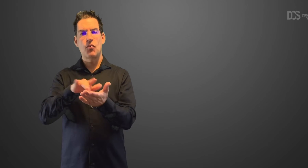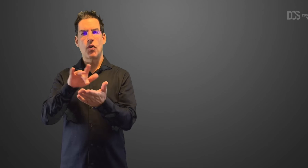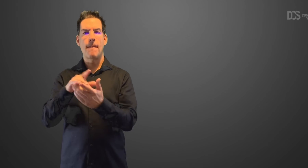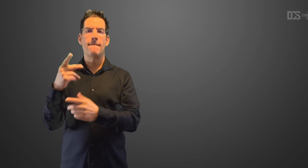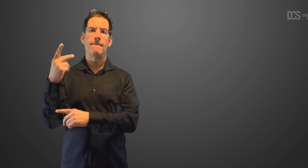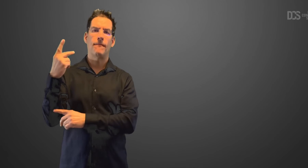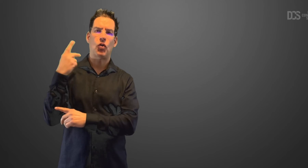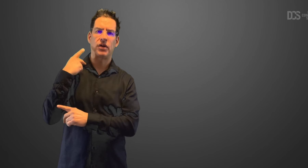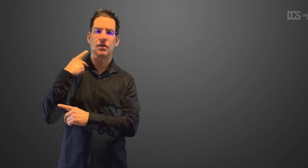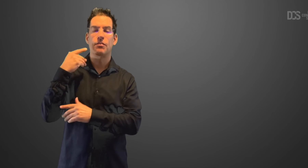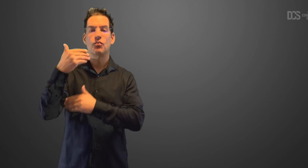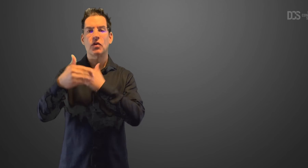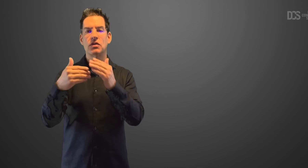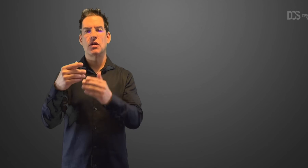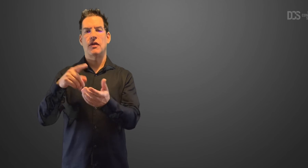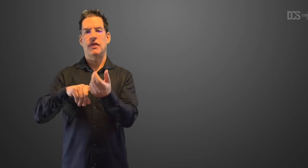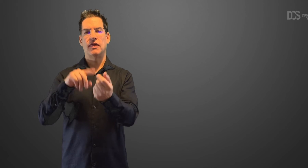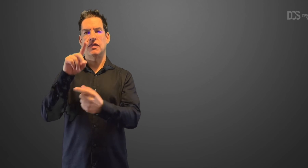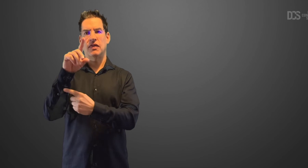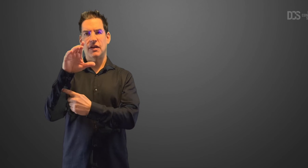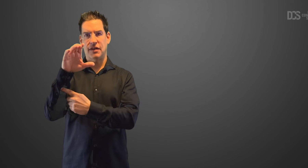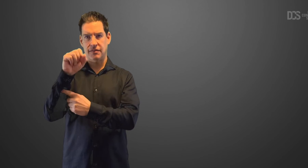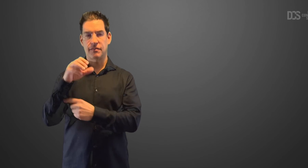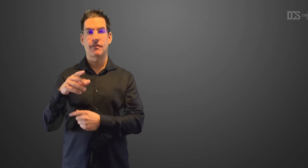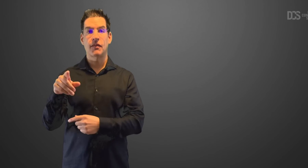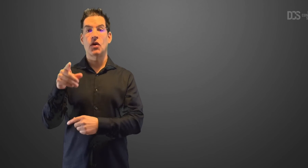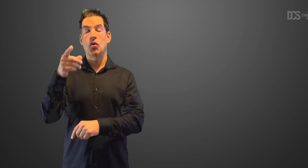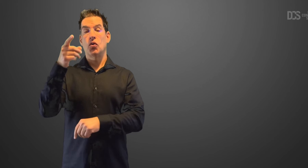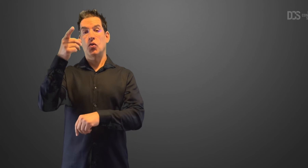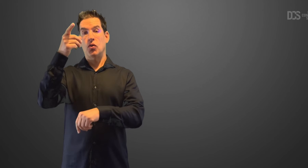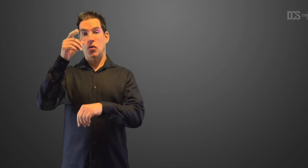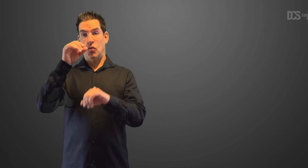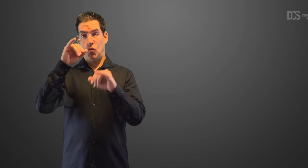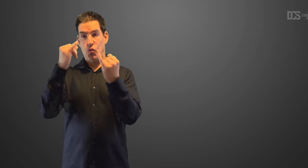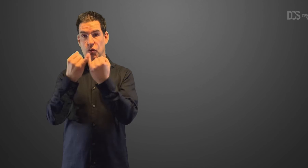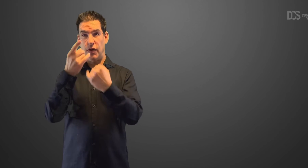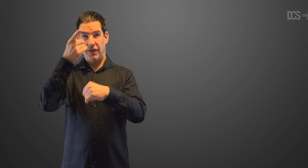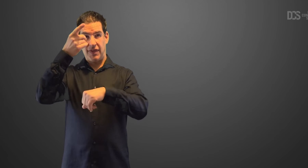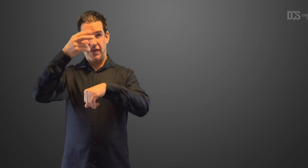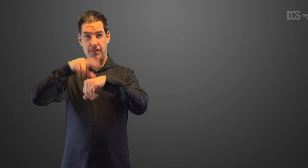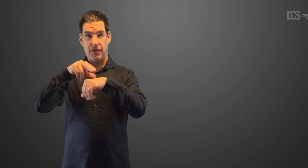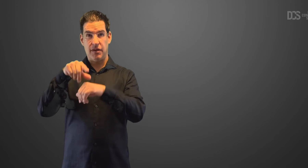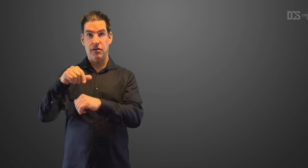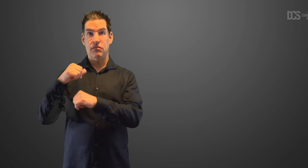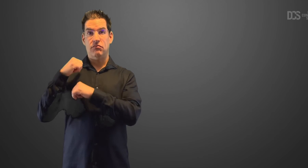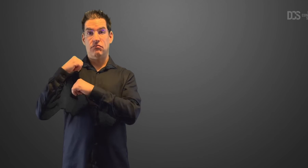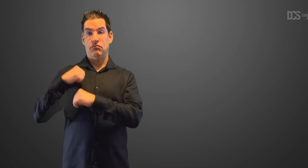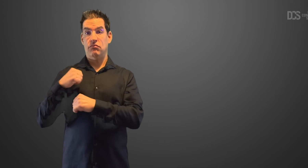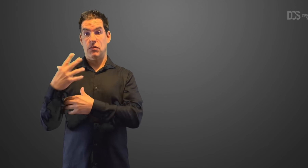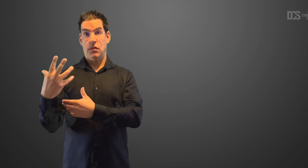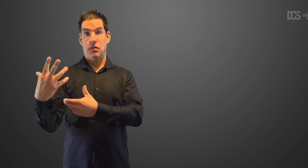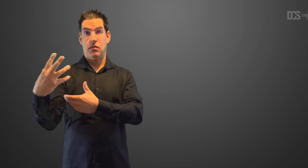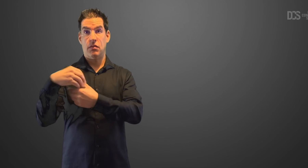La Junta Directiva no interviene en las decisiones de contratación